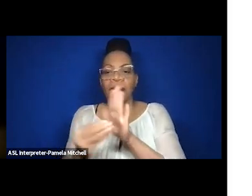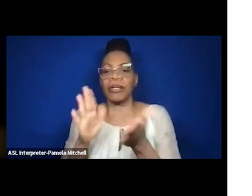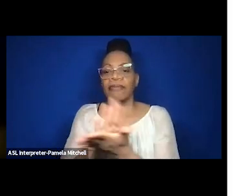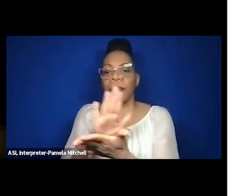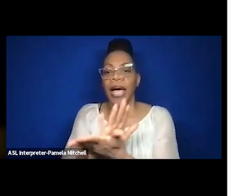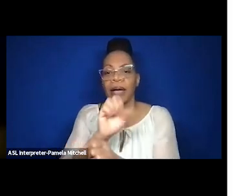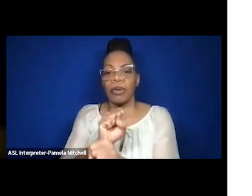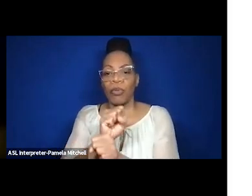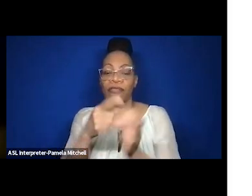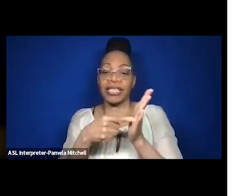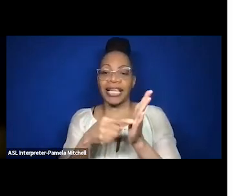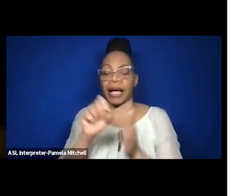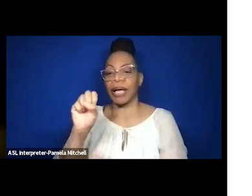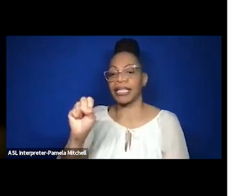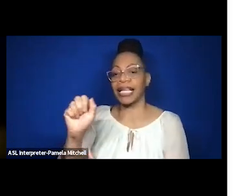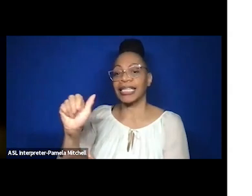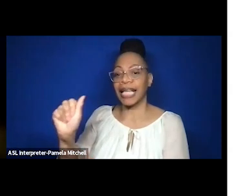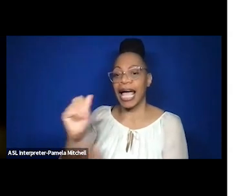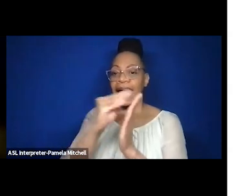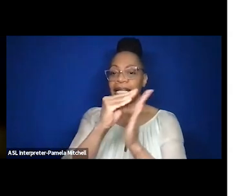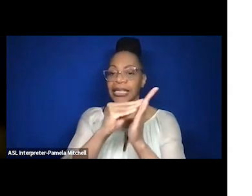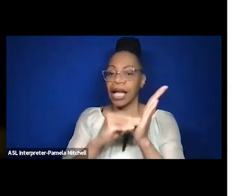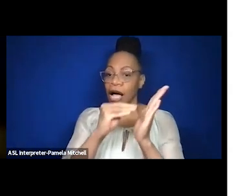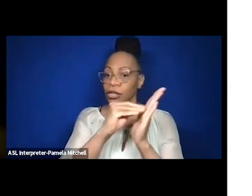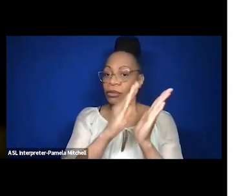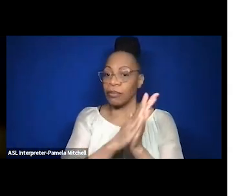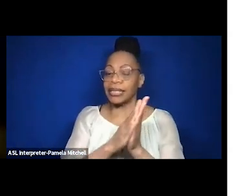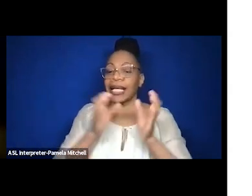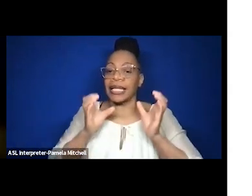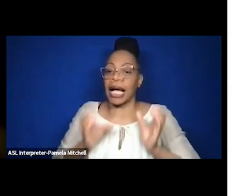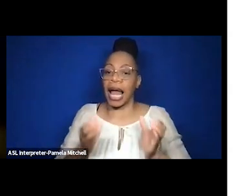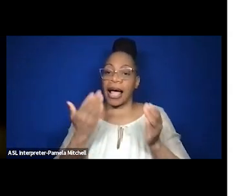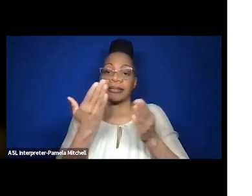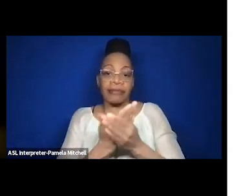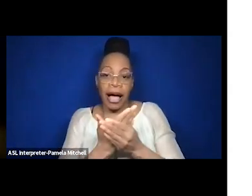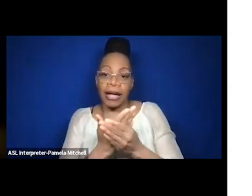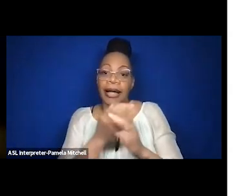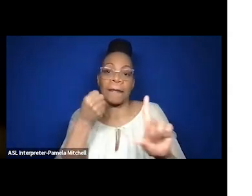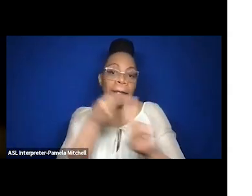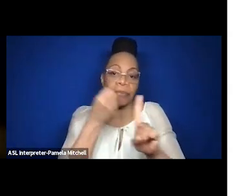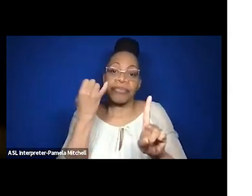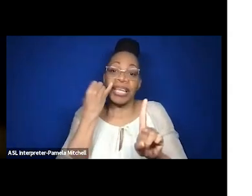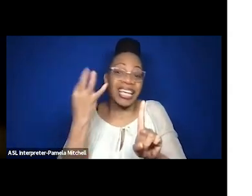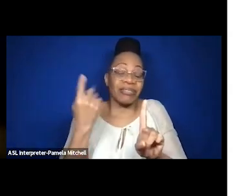para el archivo del cliente también. Por si acaso algo sucediera y el archivo se extraviara o lo que sea,